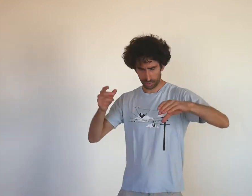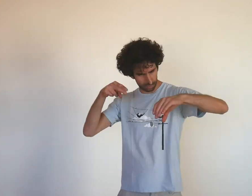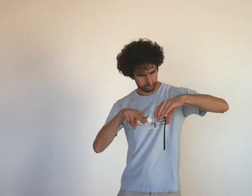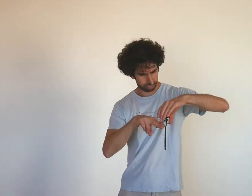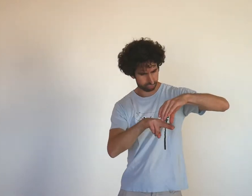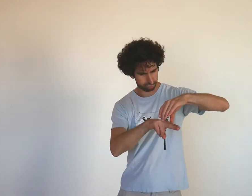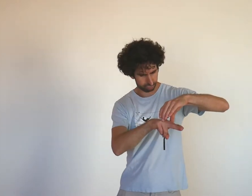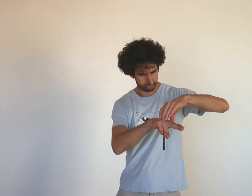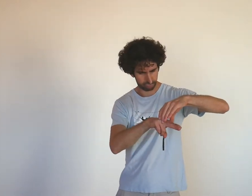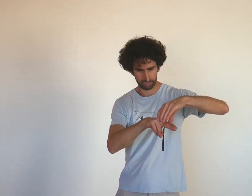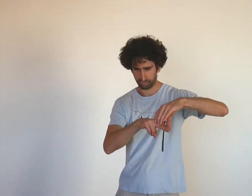un scanner.